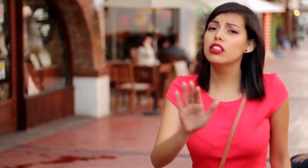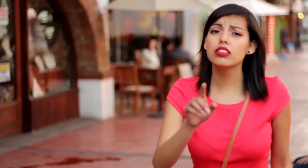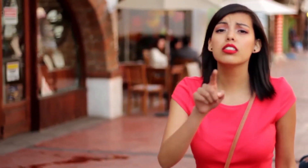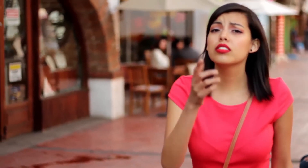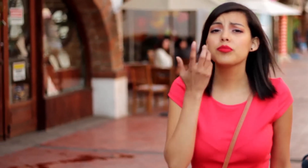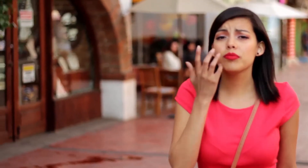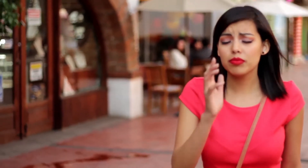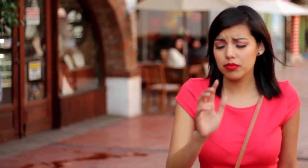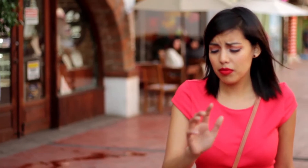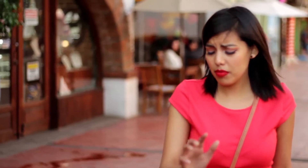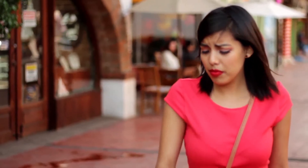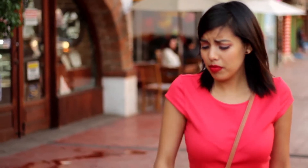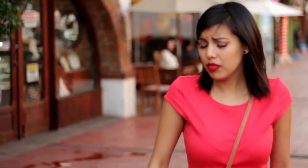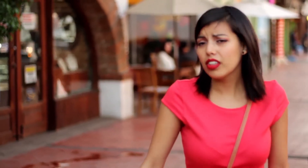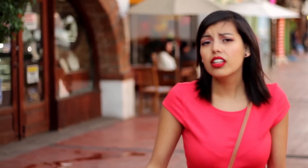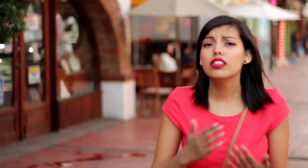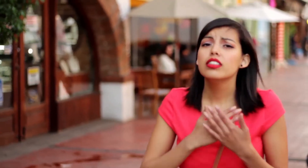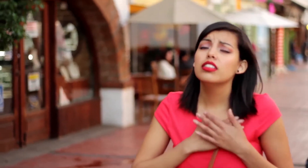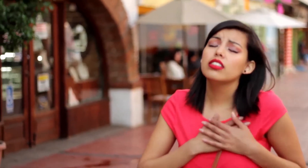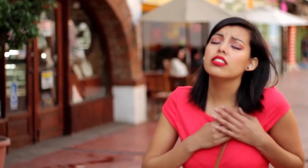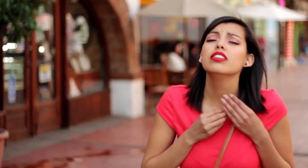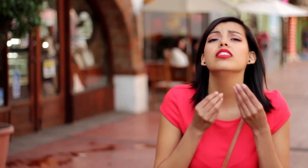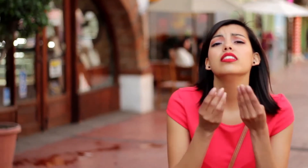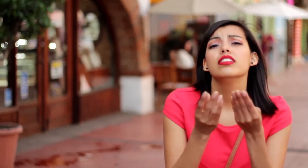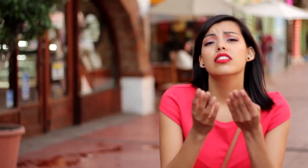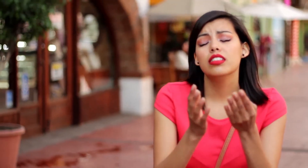y aunque no quieras, este amor que yo te ofrezco